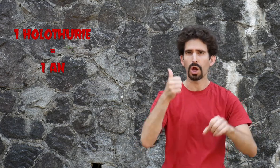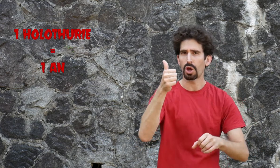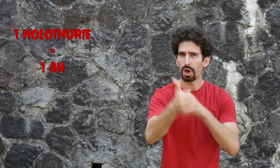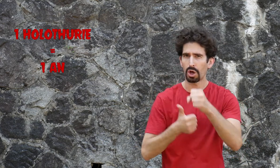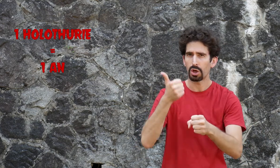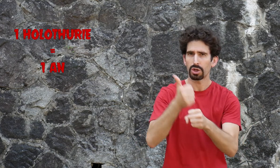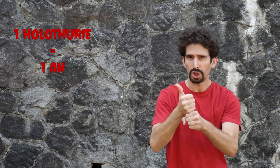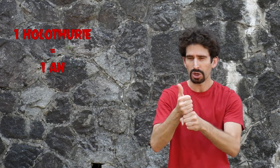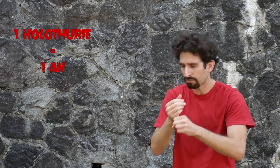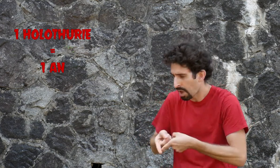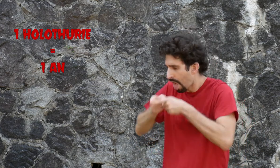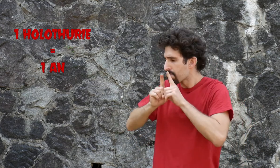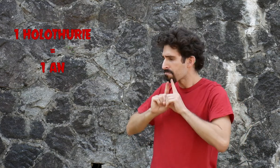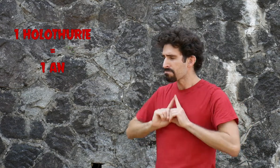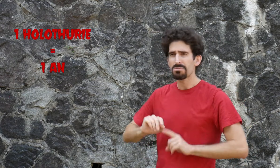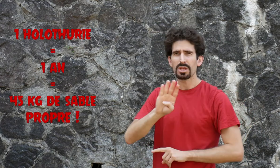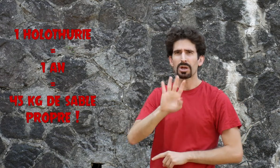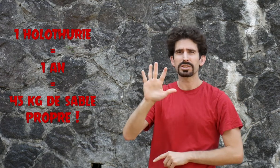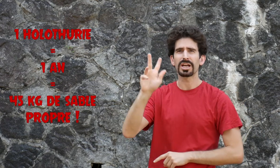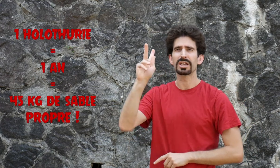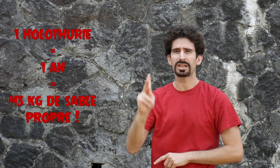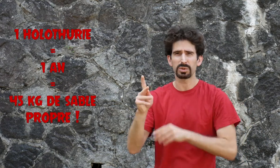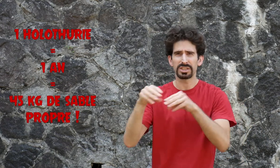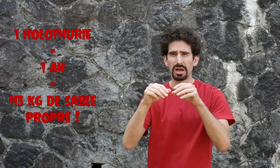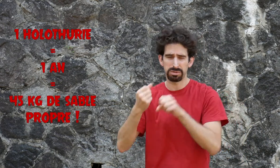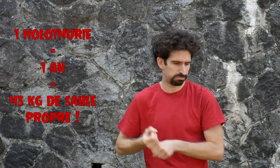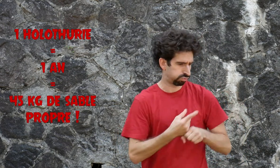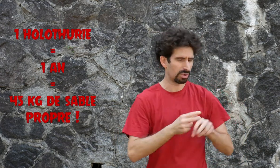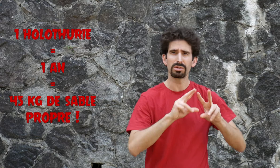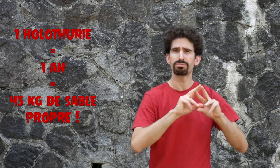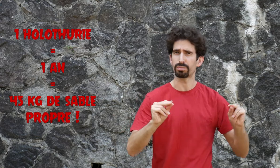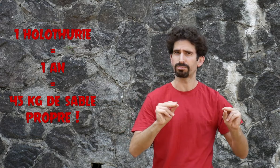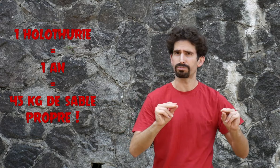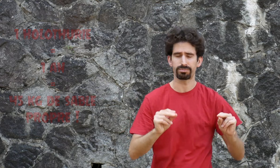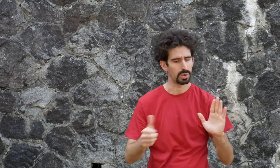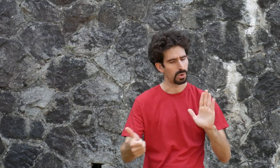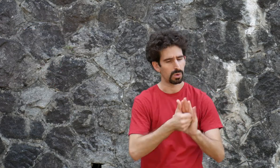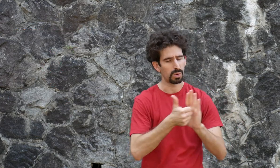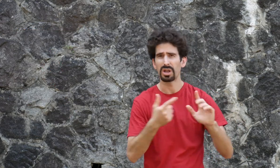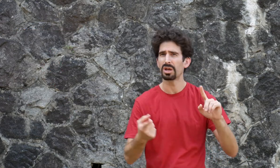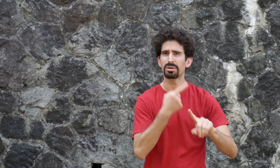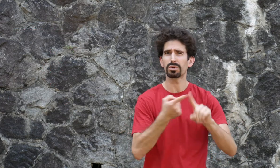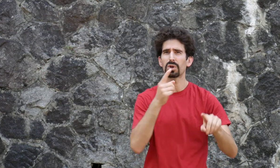pendant un an, avale et nettoie 45 kg de sable. Elle remplit donc un rôle